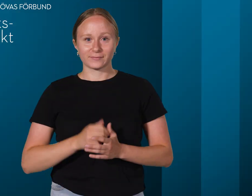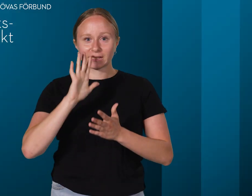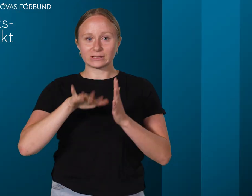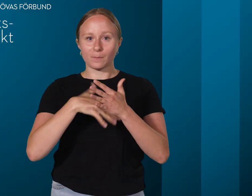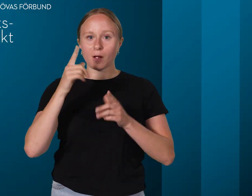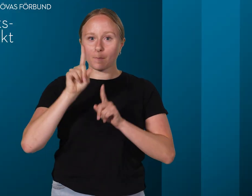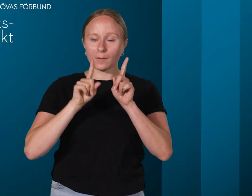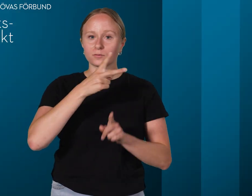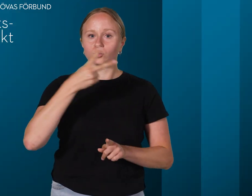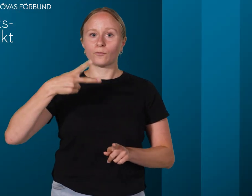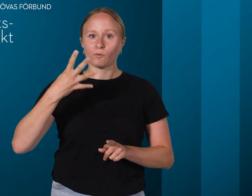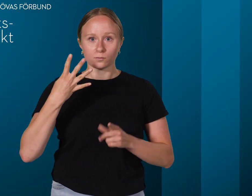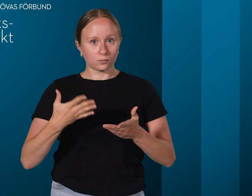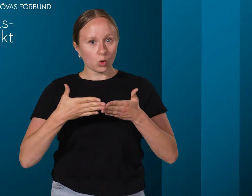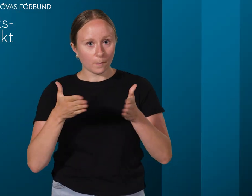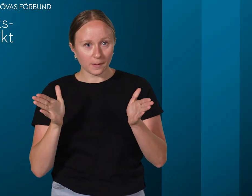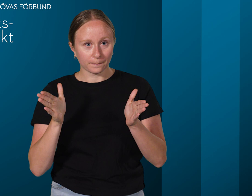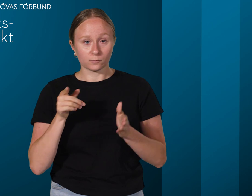Teckenspråksbarometern för 2024 är nu öppen.